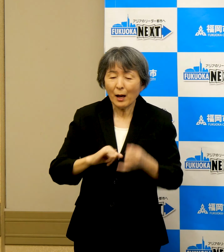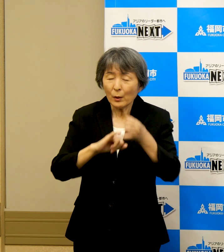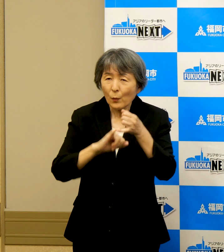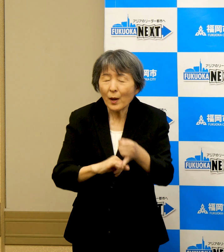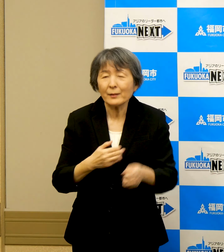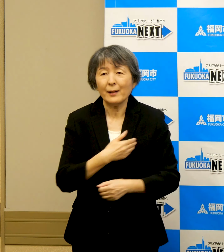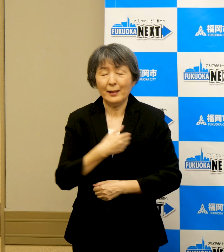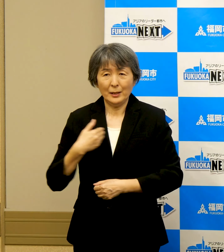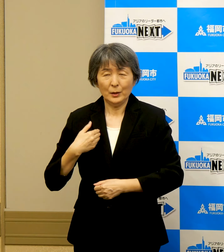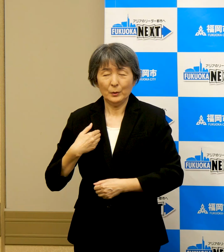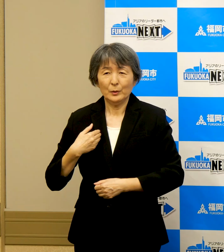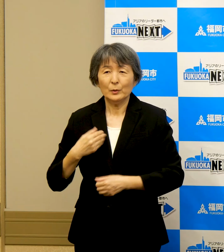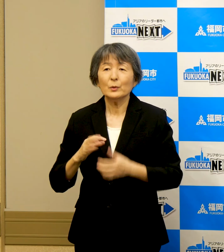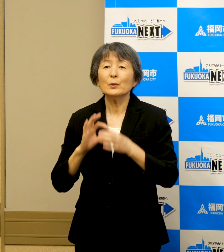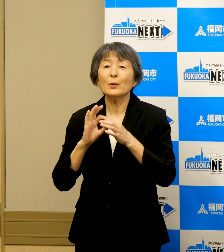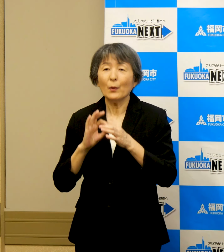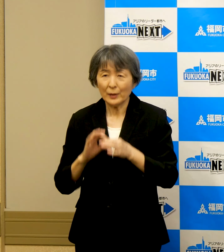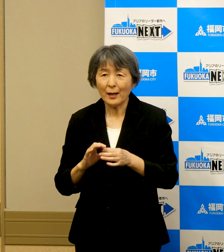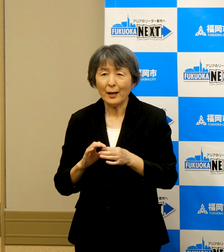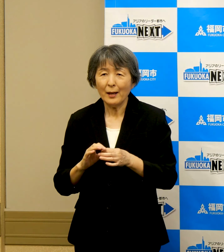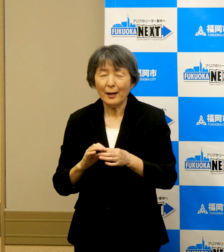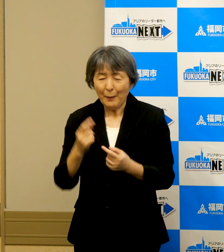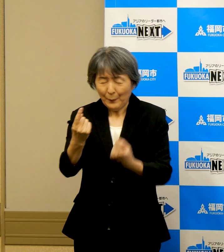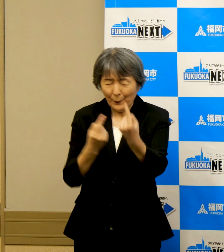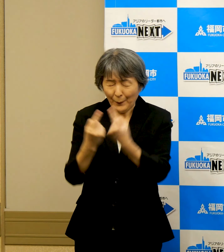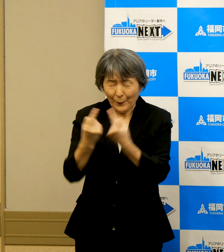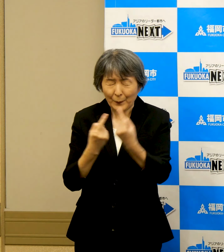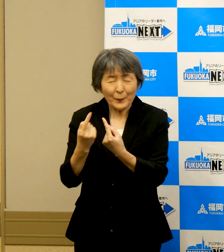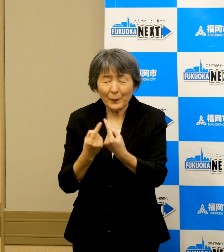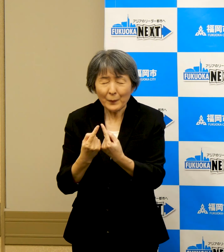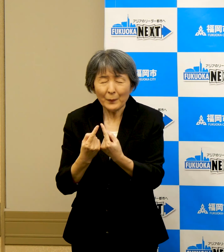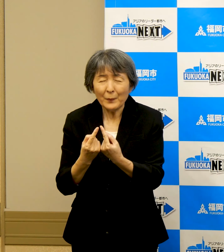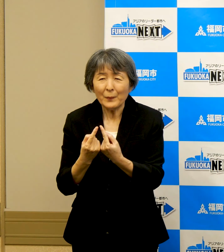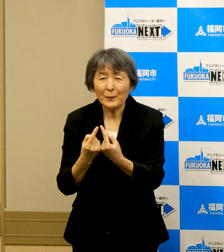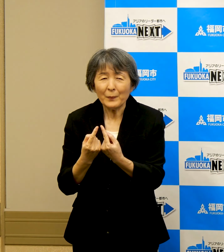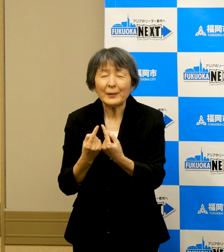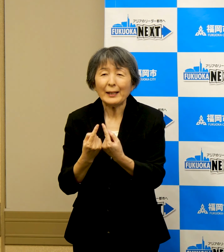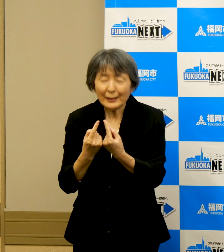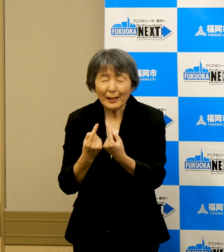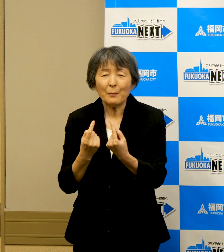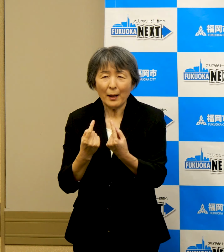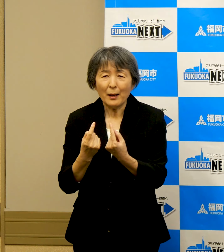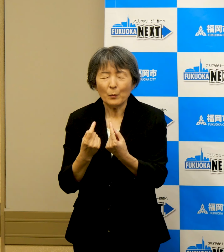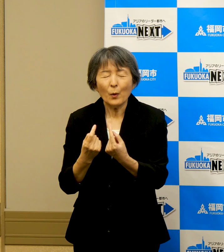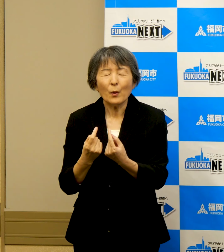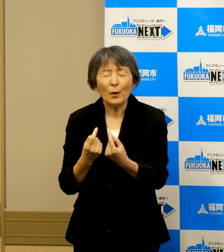そんなに今から急に殺到するくらいだったら 多分もうすでに予約取っていると思うんですよね そういう意味では